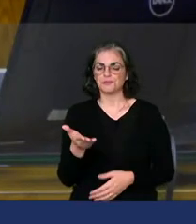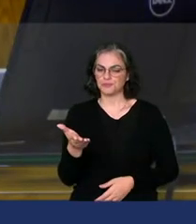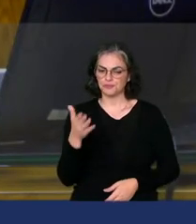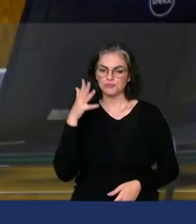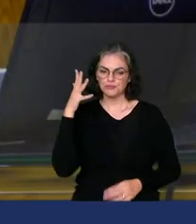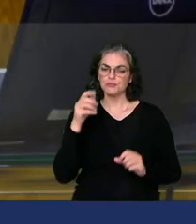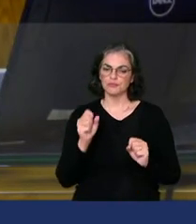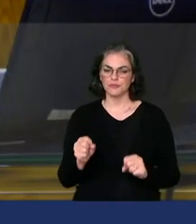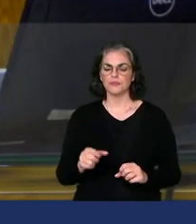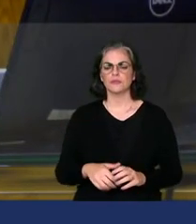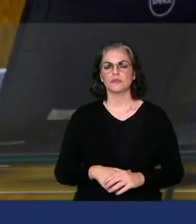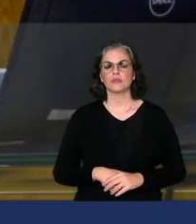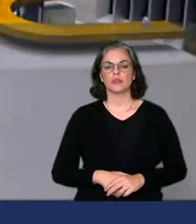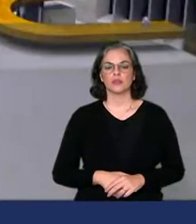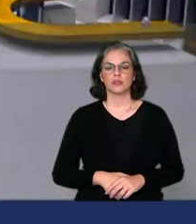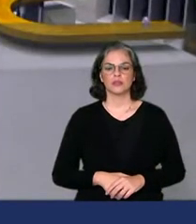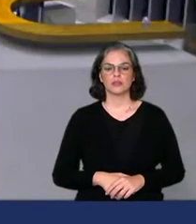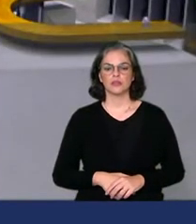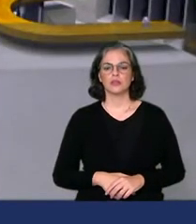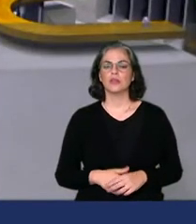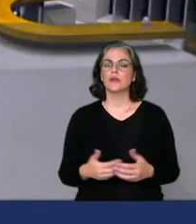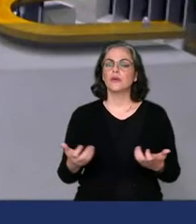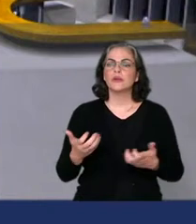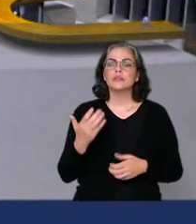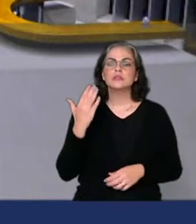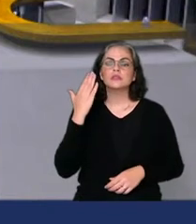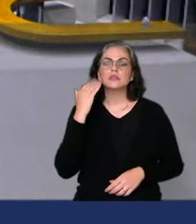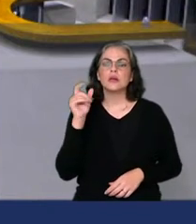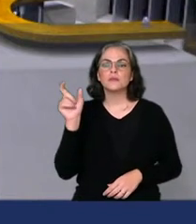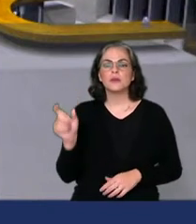INICIADA A VOTAÇÃO. DEPUTADA... [DEPUTADO]: SENHOR PRESIDENTE, QUERIA OUVIR NA